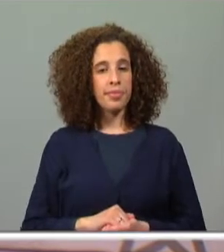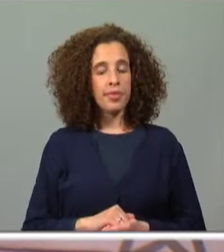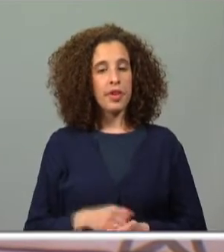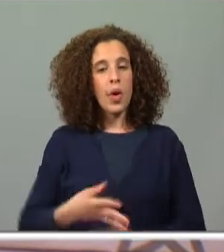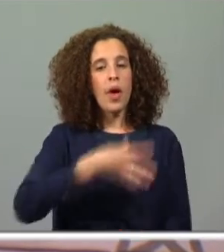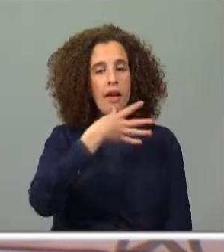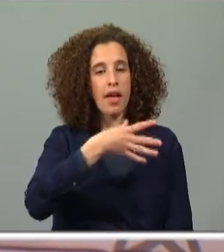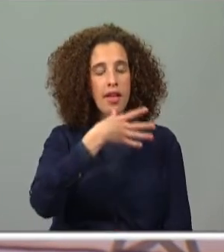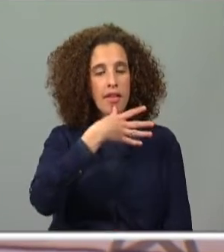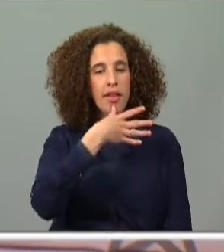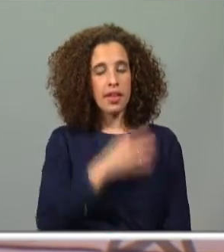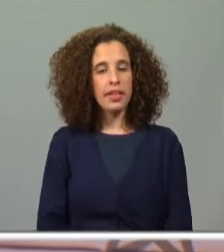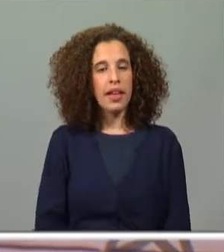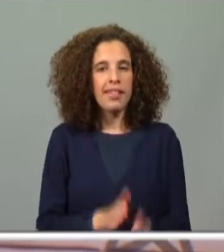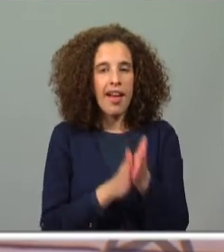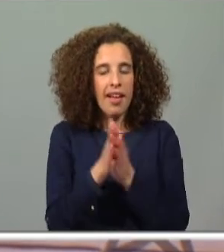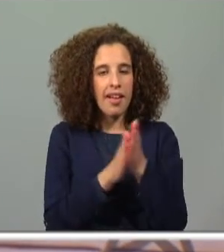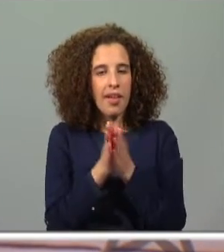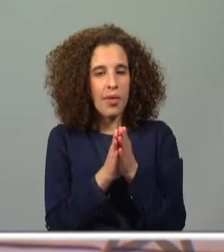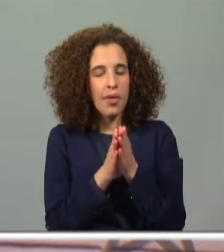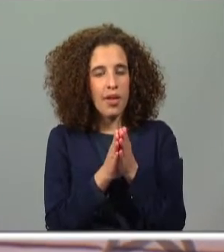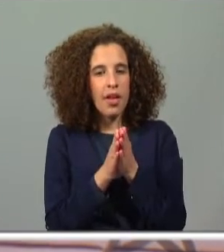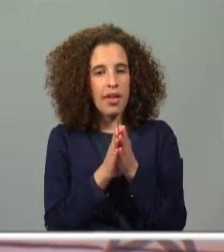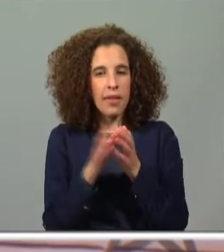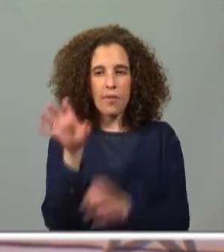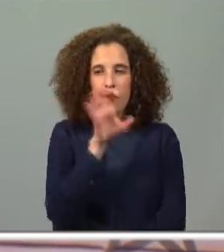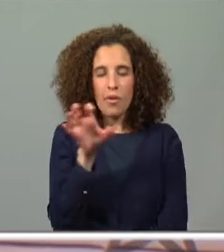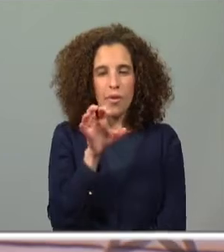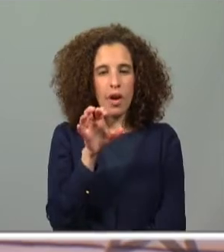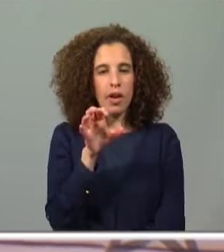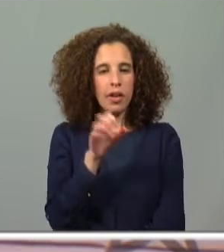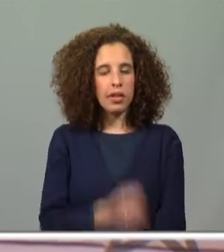a narradora aproveitar de forma Sublime aquela 敘述者利用這種崇高的方式